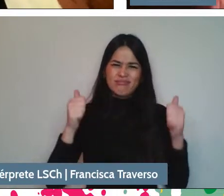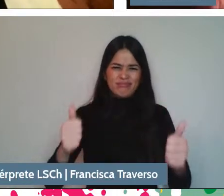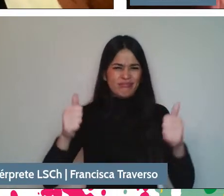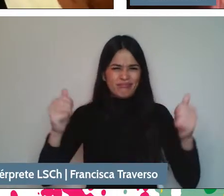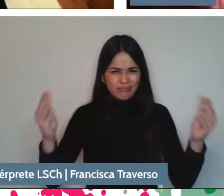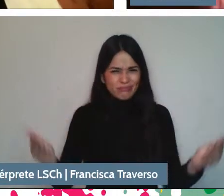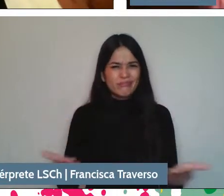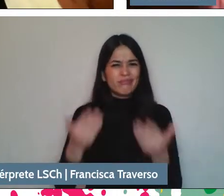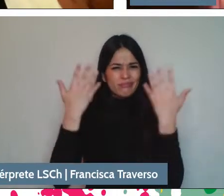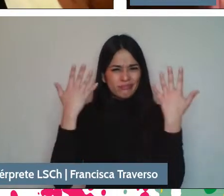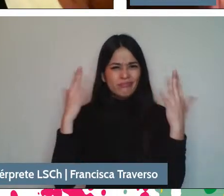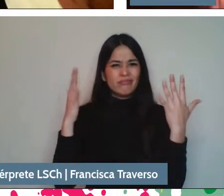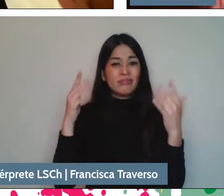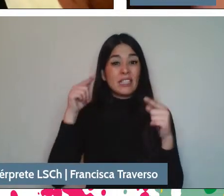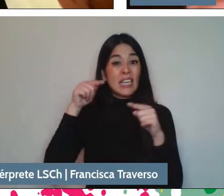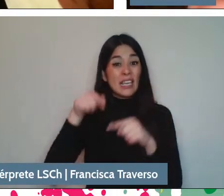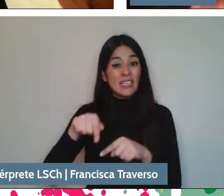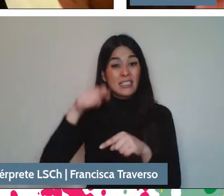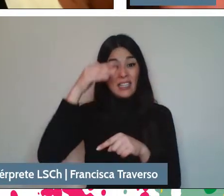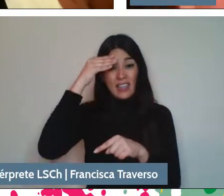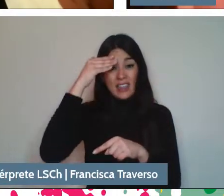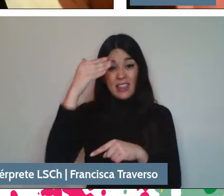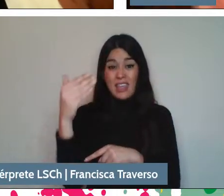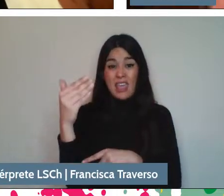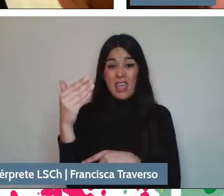En ese día yo tuve así...